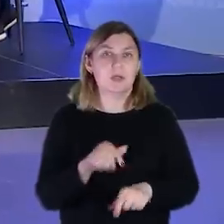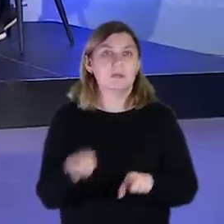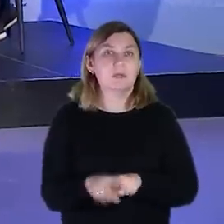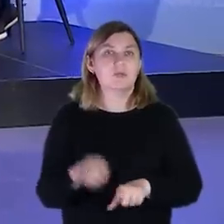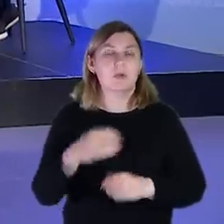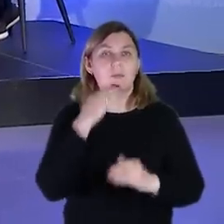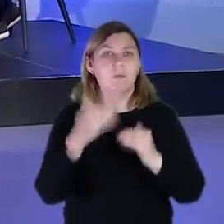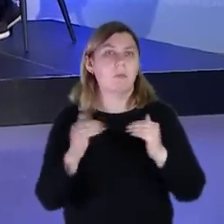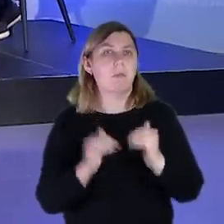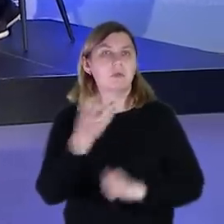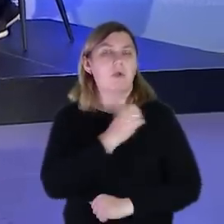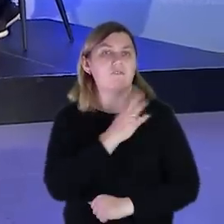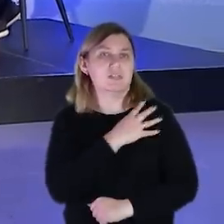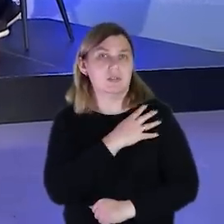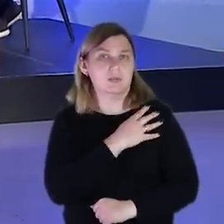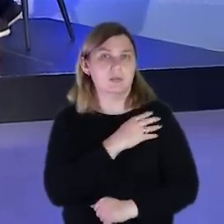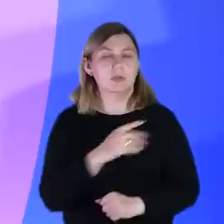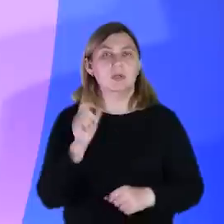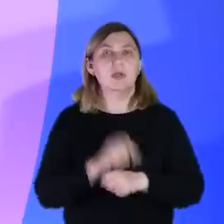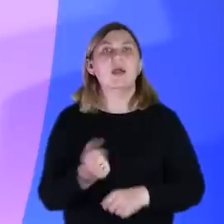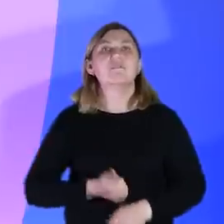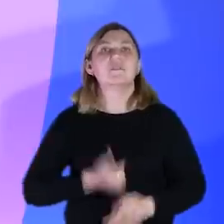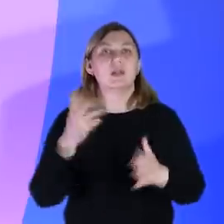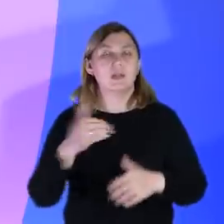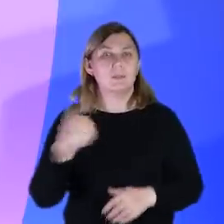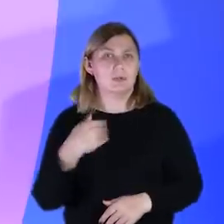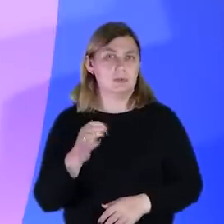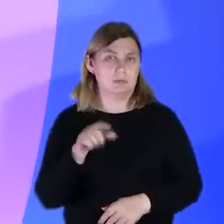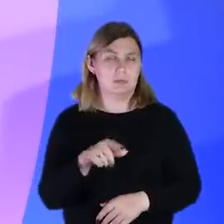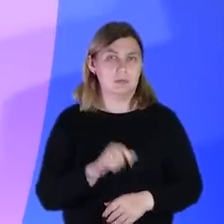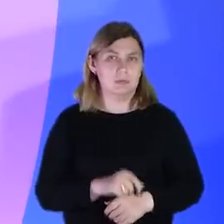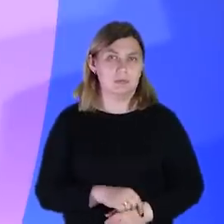podoficerów Korpusu Ochrony Pogranicza. W wielu wypadkach byli to młodzi